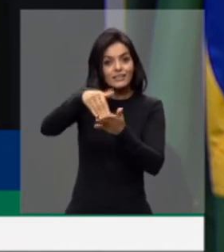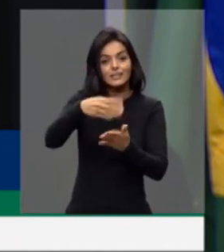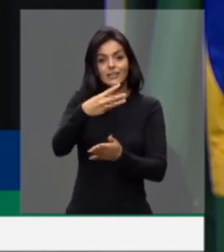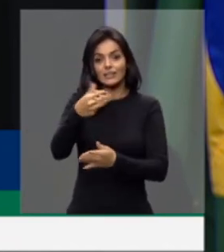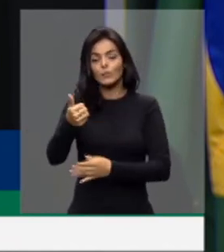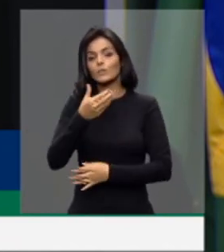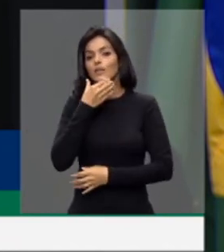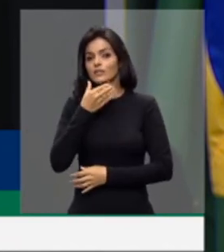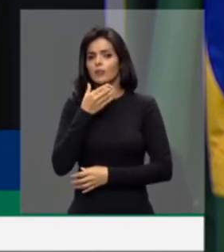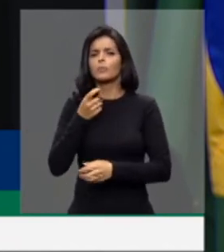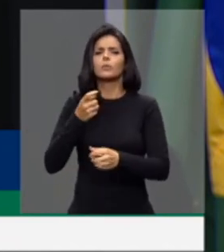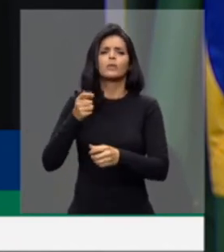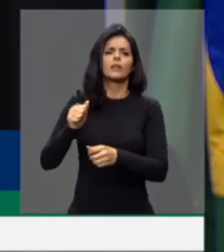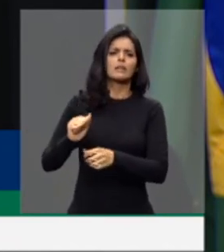QUANDO PROVAMOS AQUI O PLP 049, FOI COLOCADA UMA